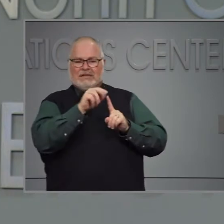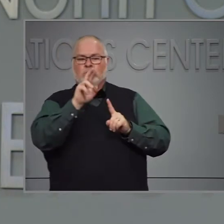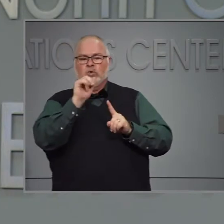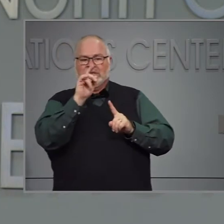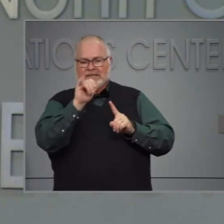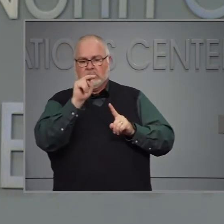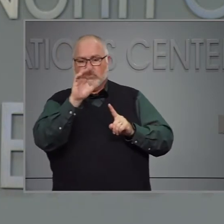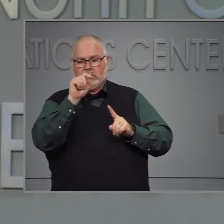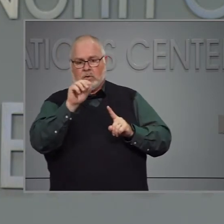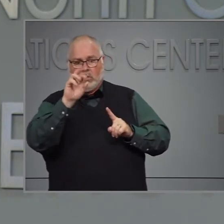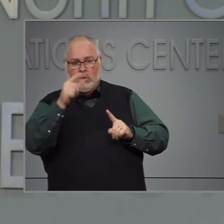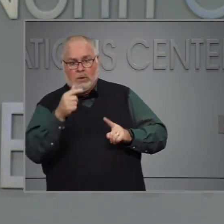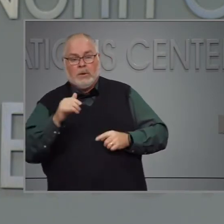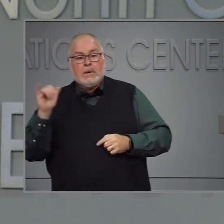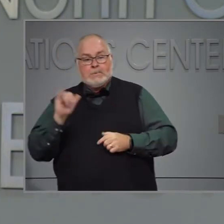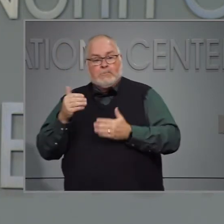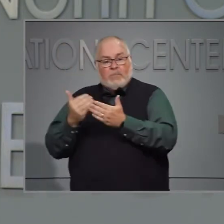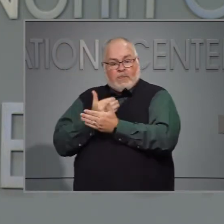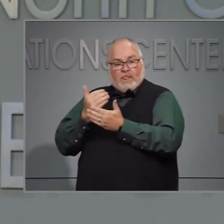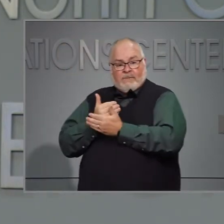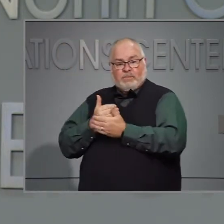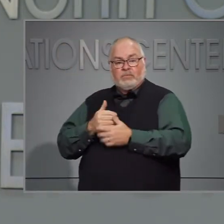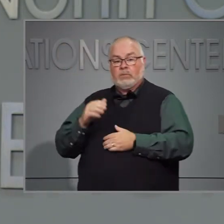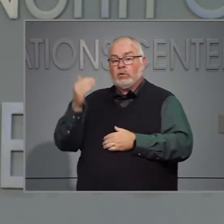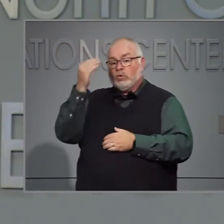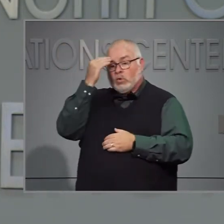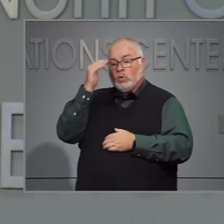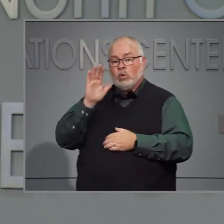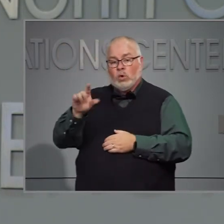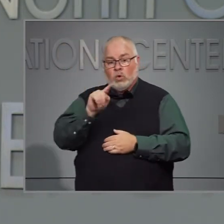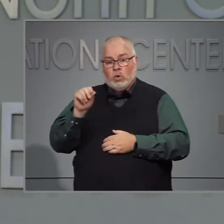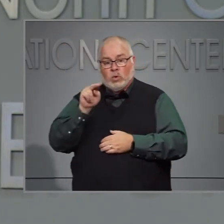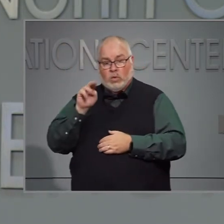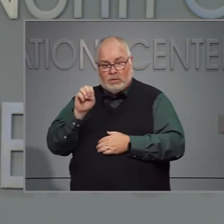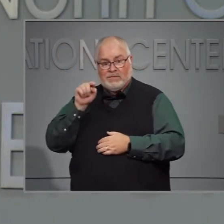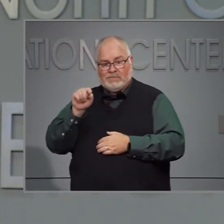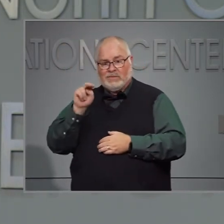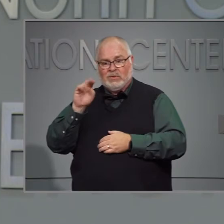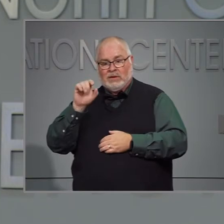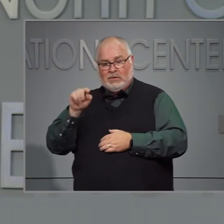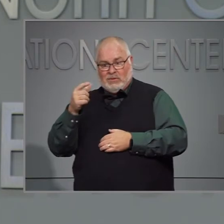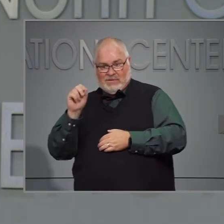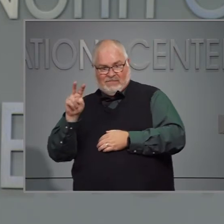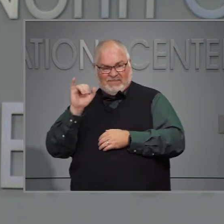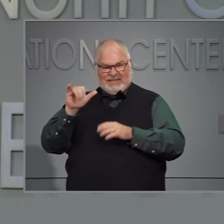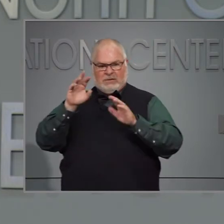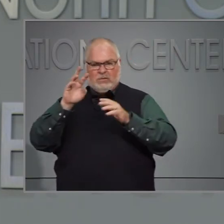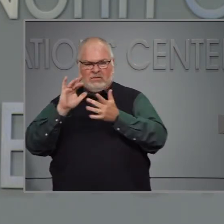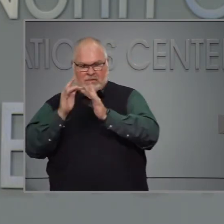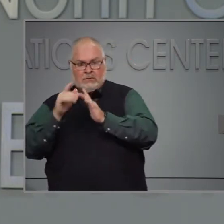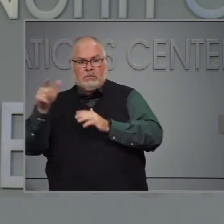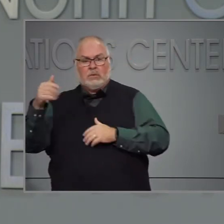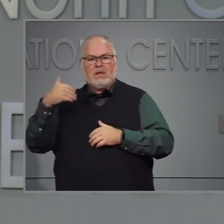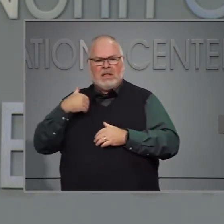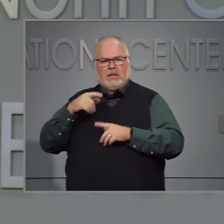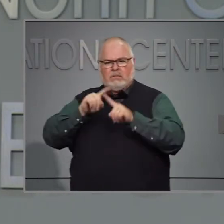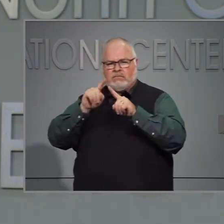ver y en ese punto org en también el programa conozca sus una veinte condados. Costeros y